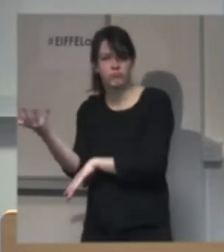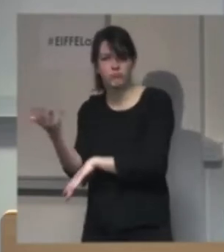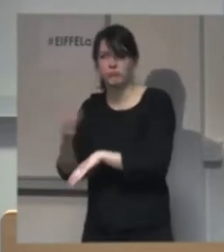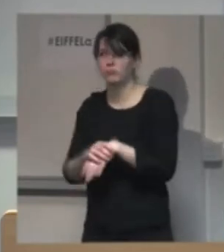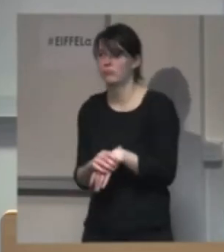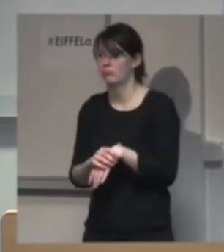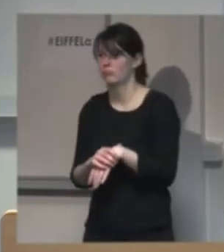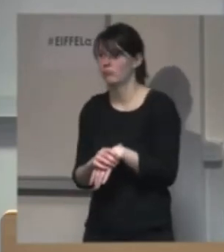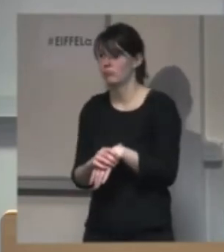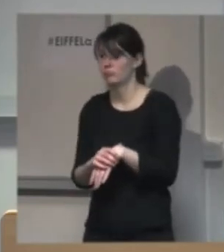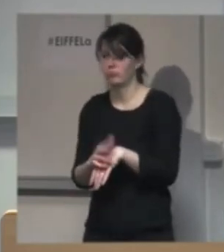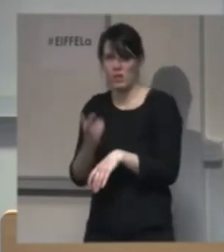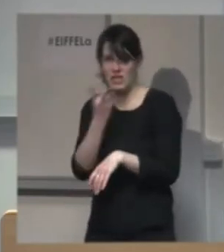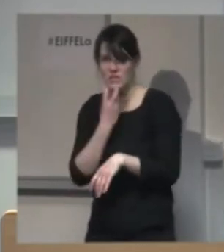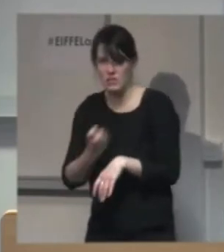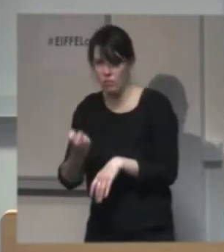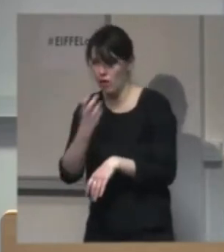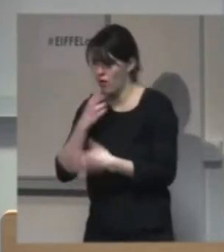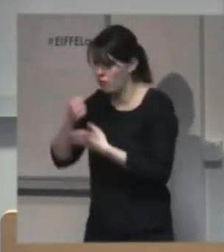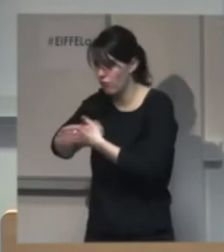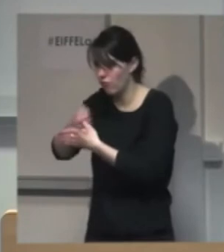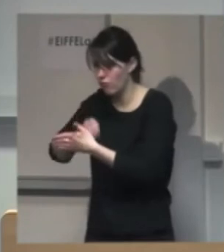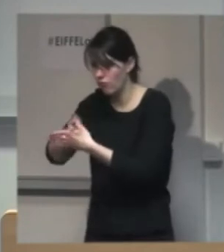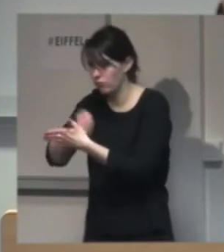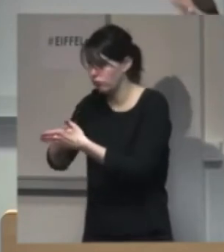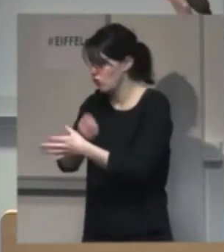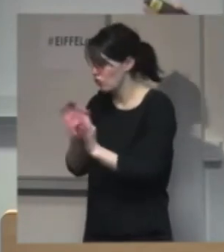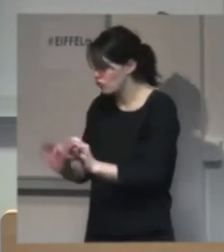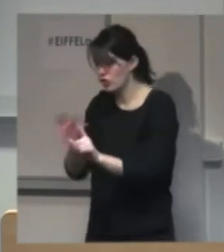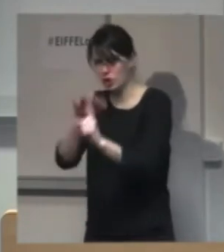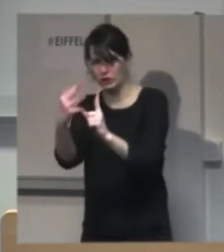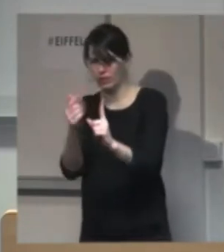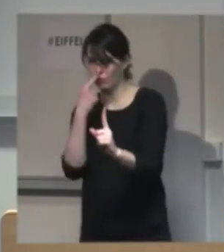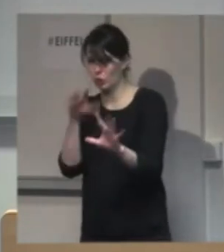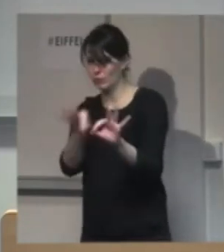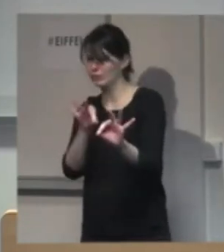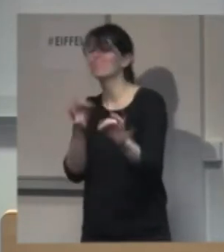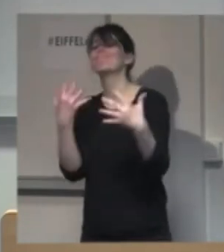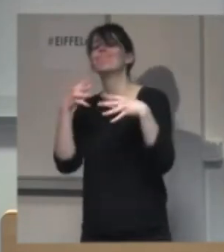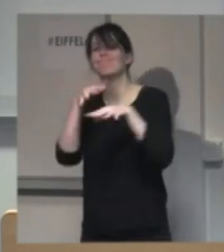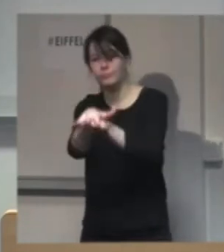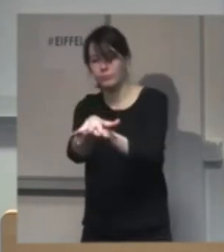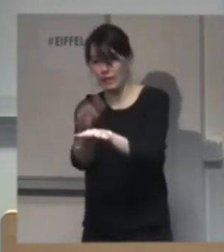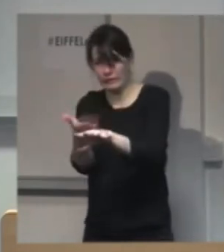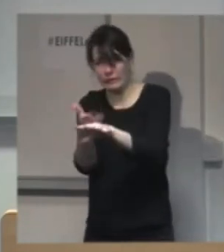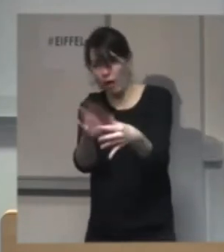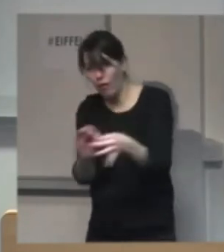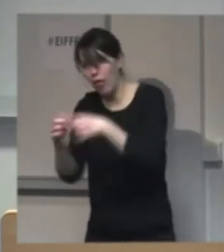Une démarche citoyenne. C'est un choix de société. Et donc, c'est ça, la finalité. L'accessibilité est juste un objectif